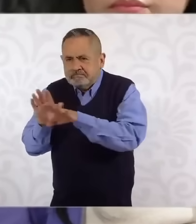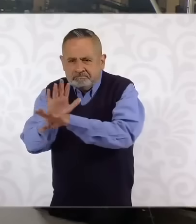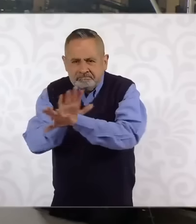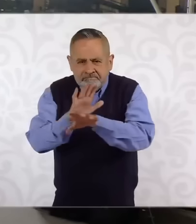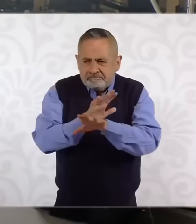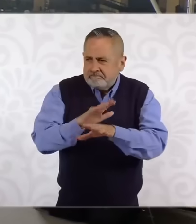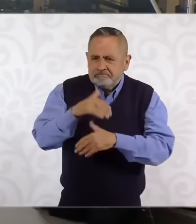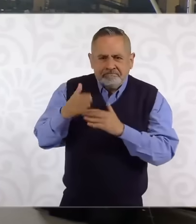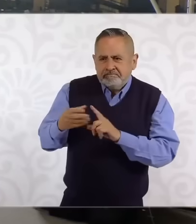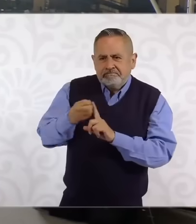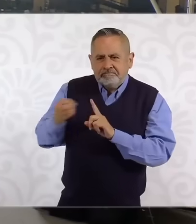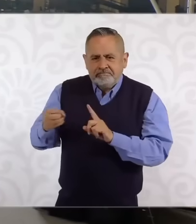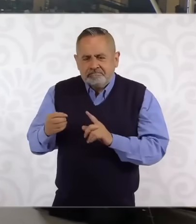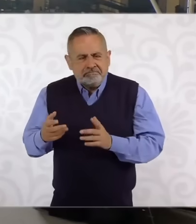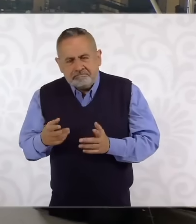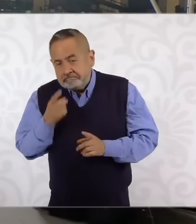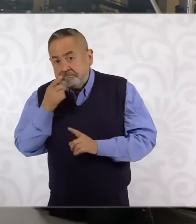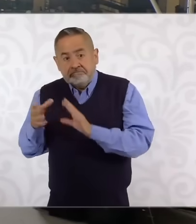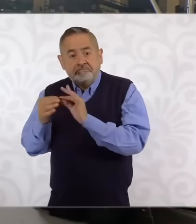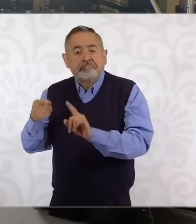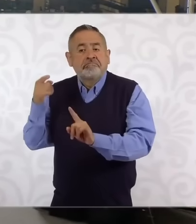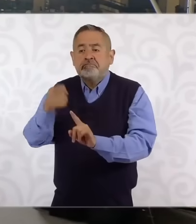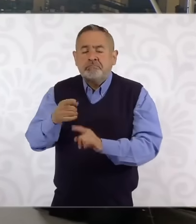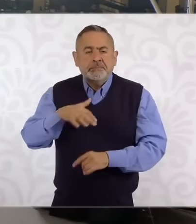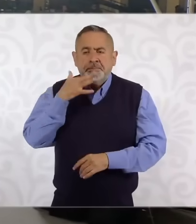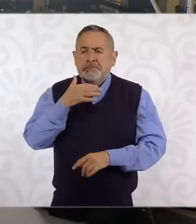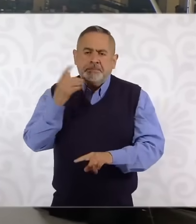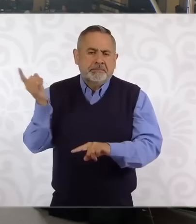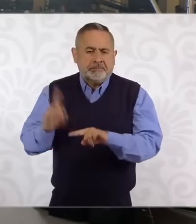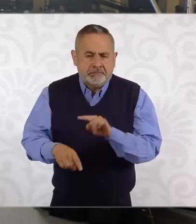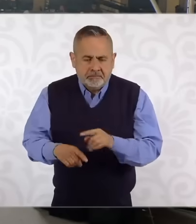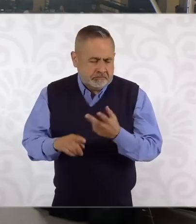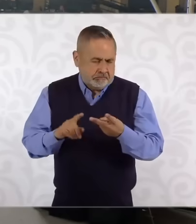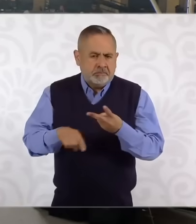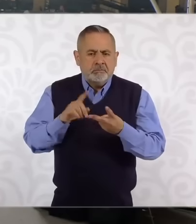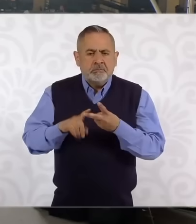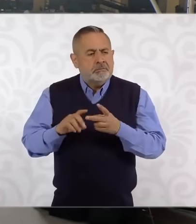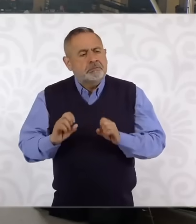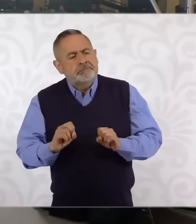mexicano. Él habla especialmente de combatir la corrupción y la impunidad que eh existen,